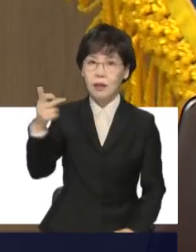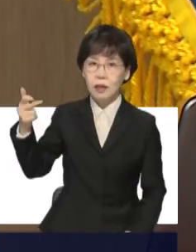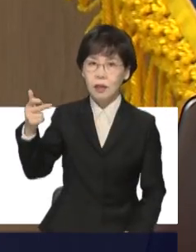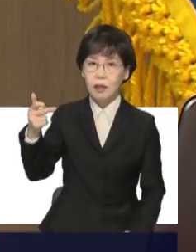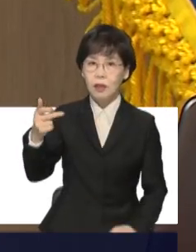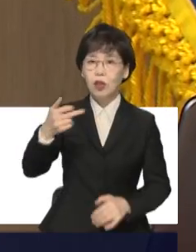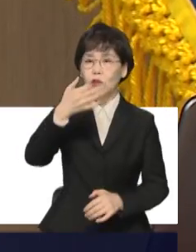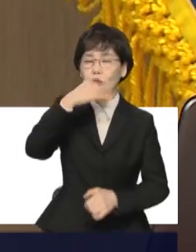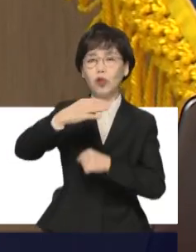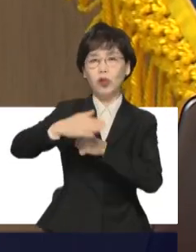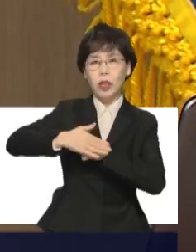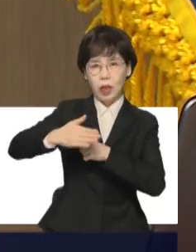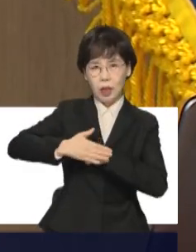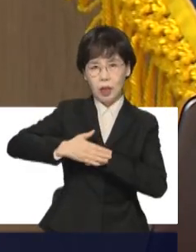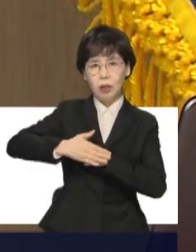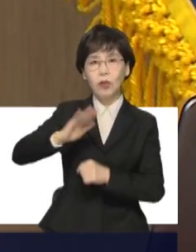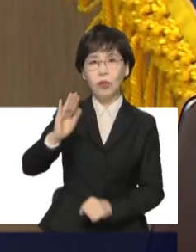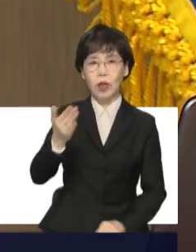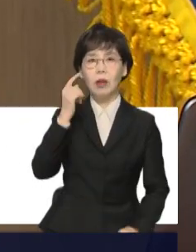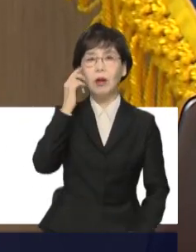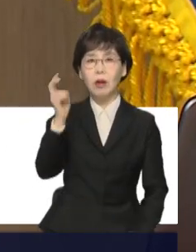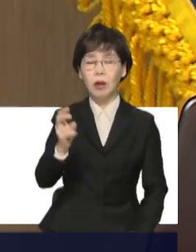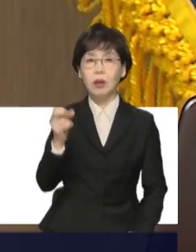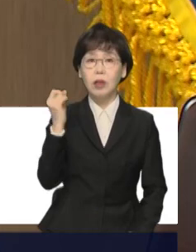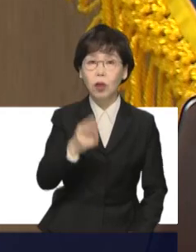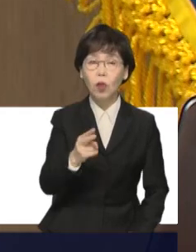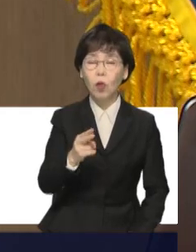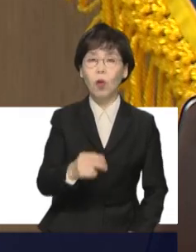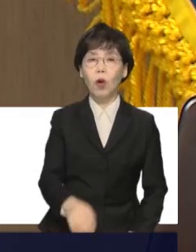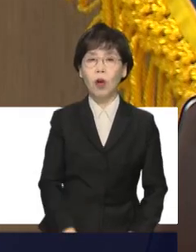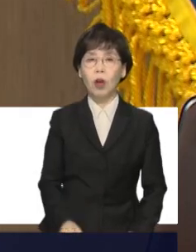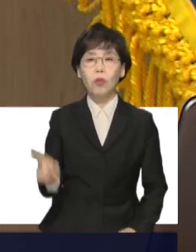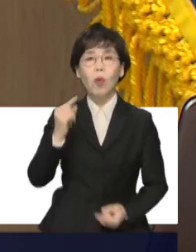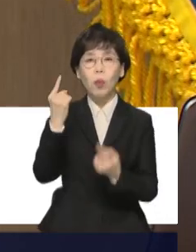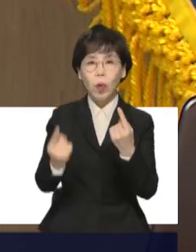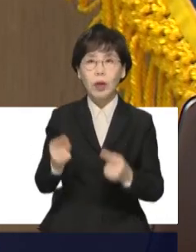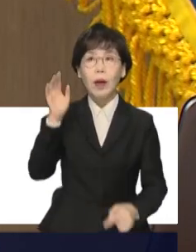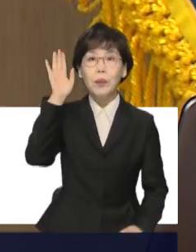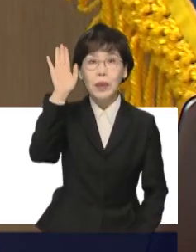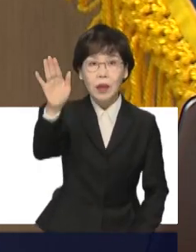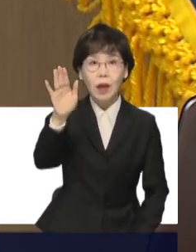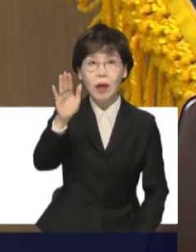보답할 것입니다. 그리고 무엇보다 미래세대 청년들에게 큰